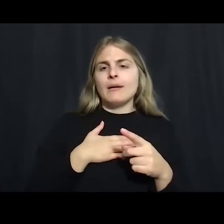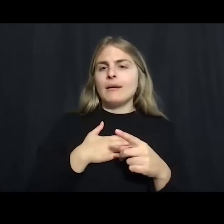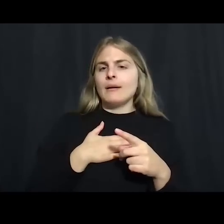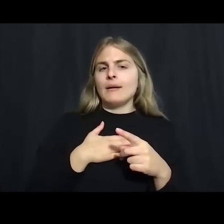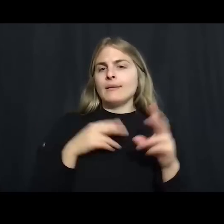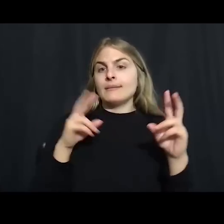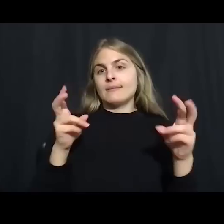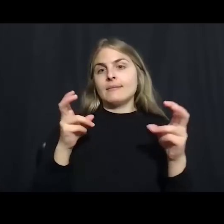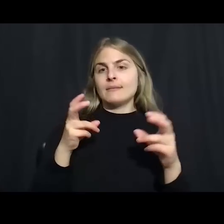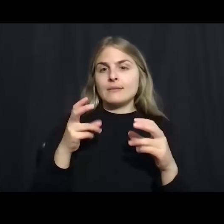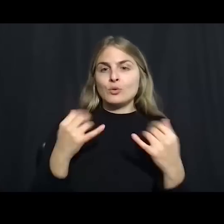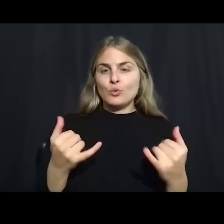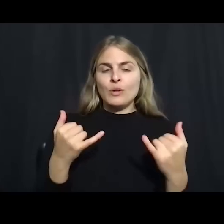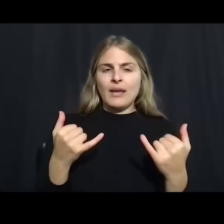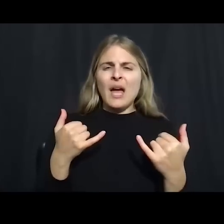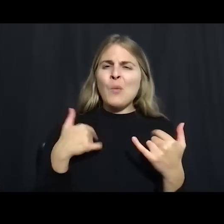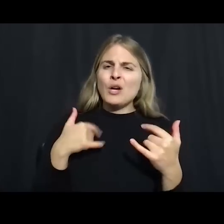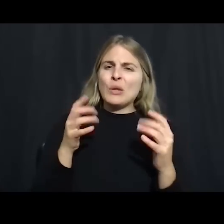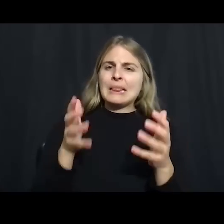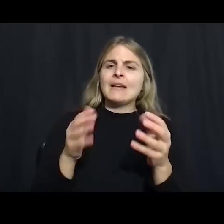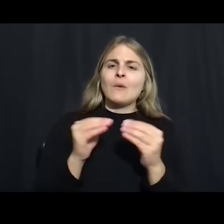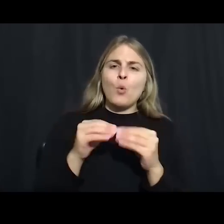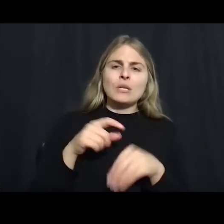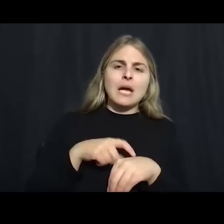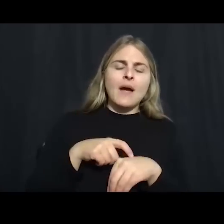Y dejaré un poco más de tiempo para preguntas y discusión.